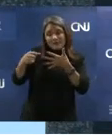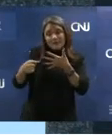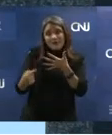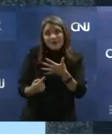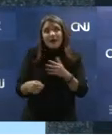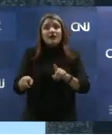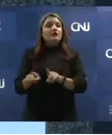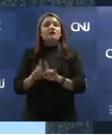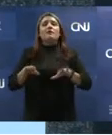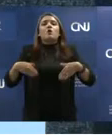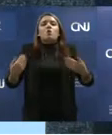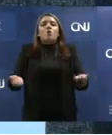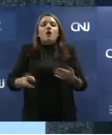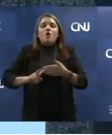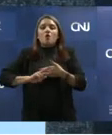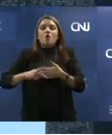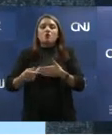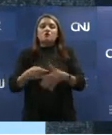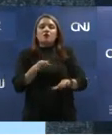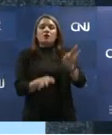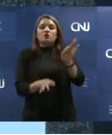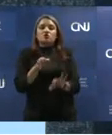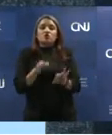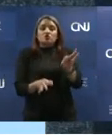das suas condutas bem como prestar as informações